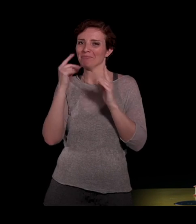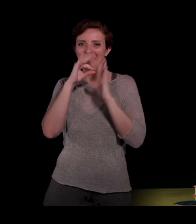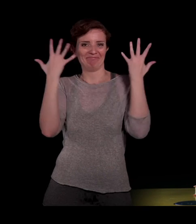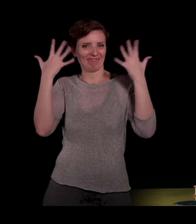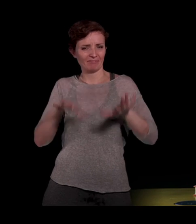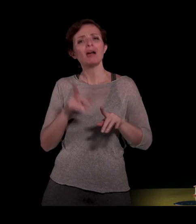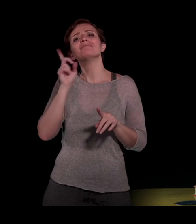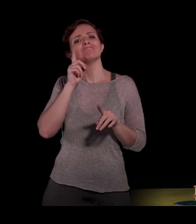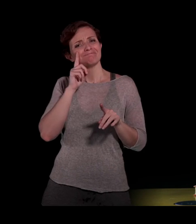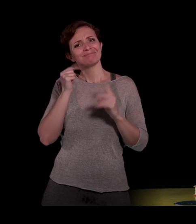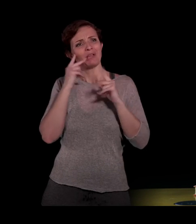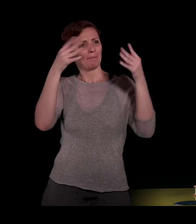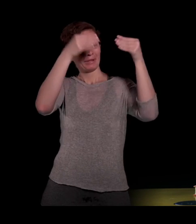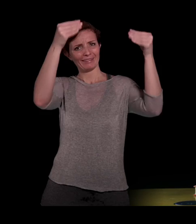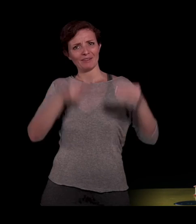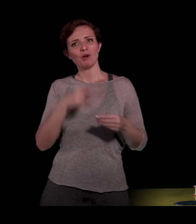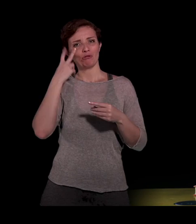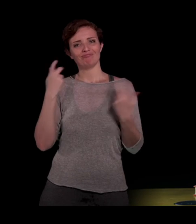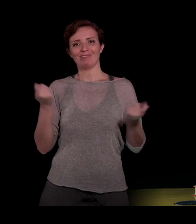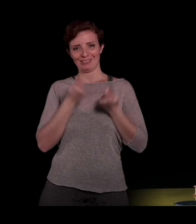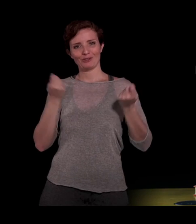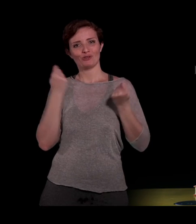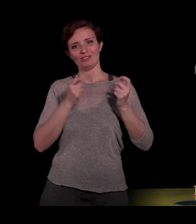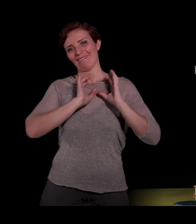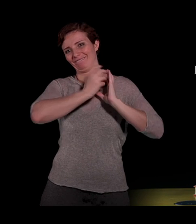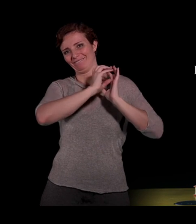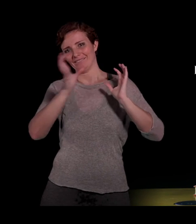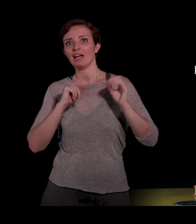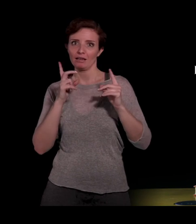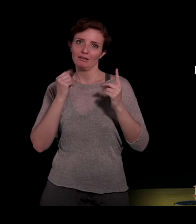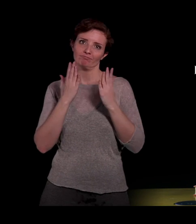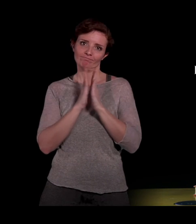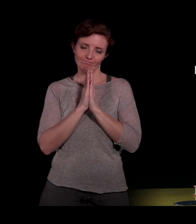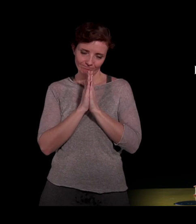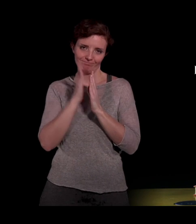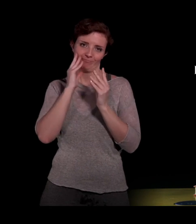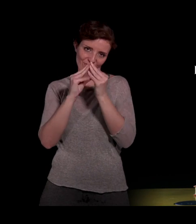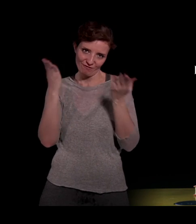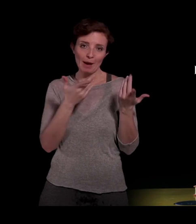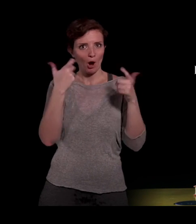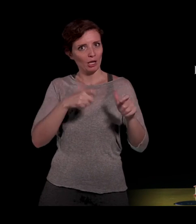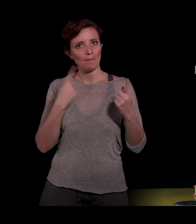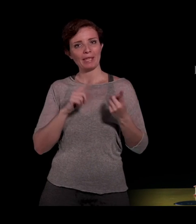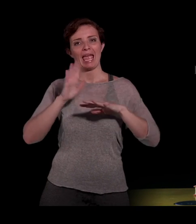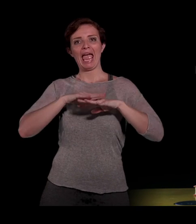Anche in questo caso, troverete molti esercizi sulla piattaforma che vi esorto a fare, perché è una parte molto importante dell'algebra.